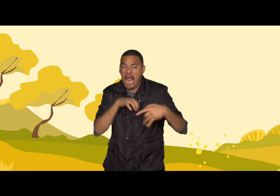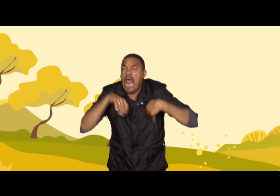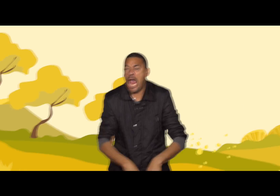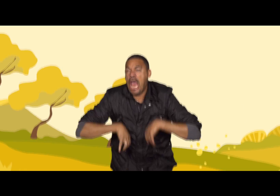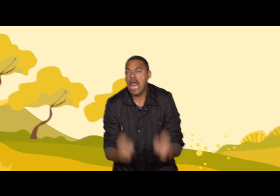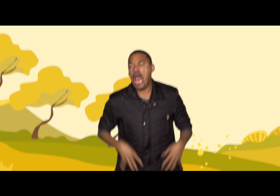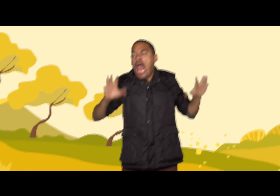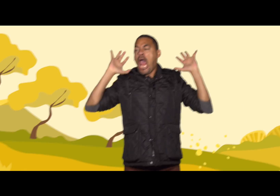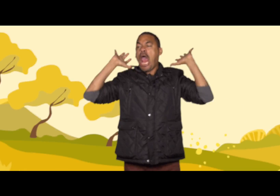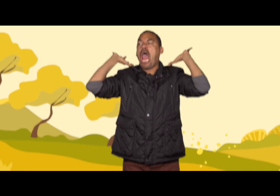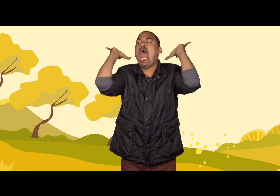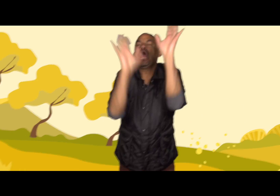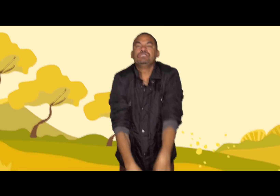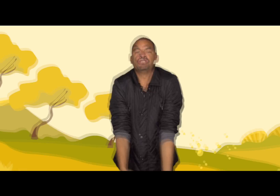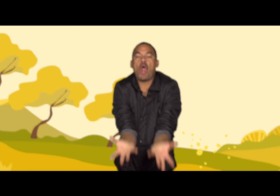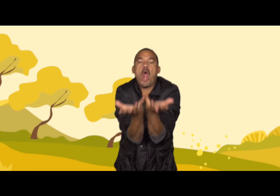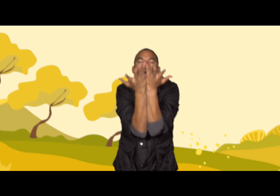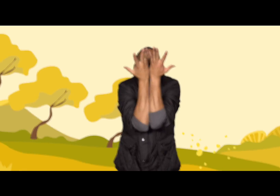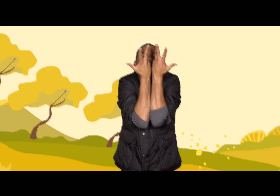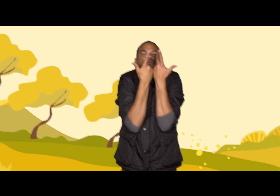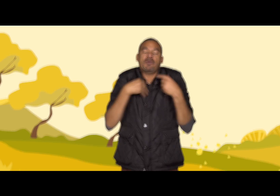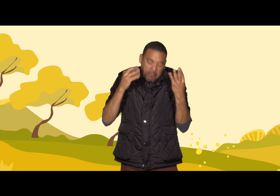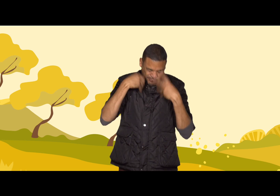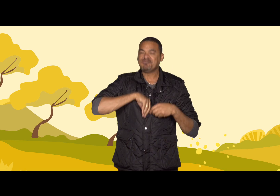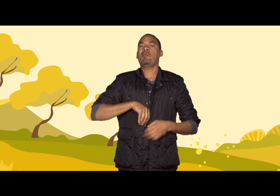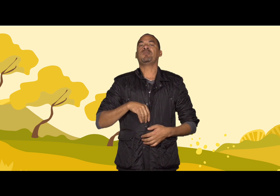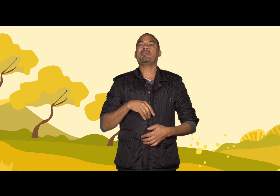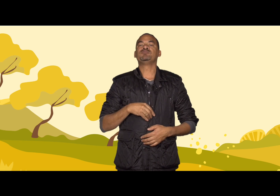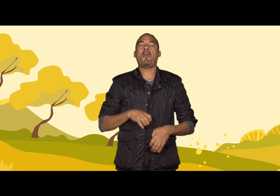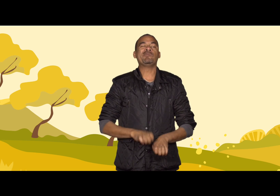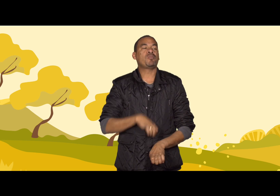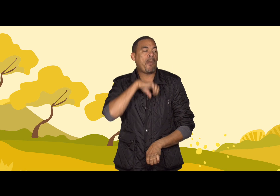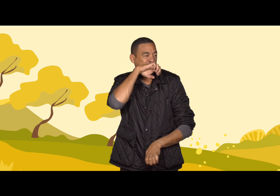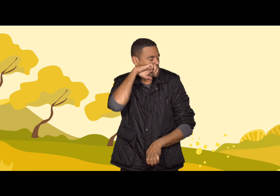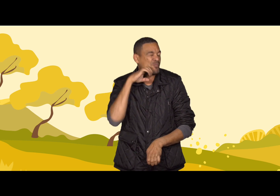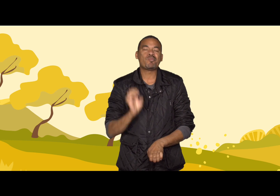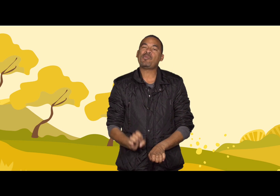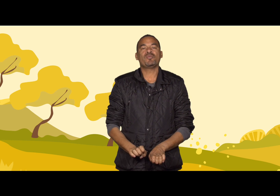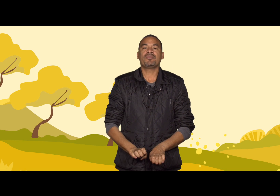Finalmente, el león llegó hasta el lugar donde se encontraba el niño y lo devoró completamente.